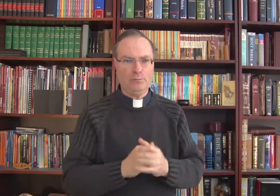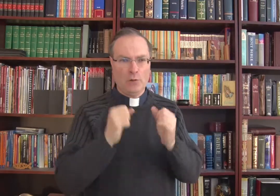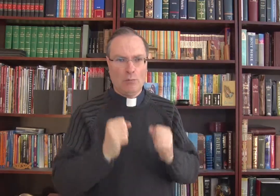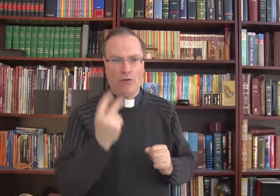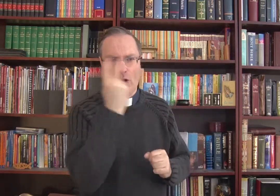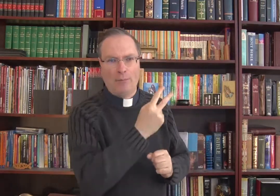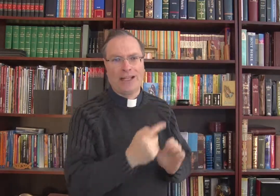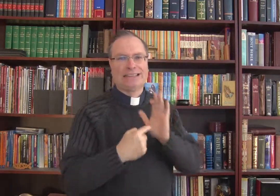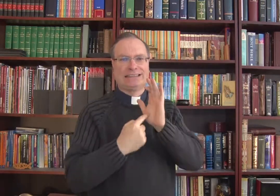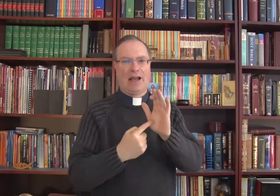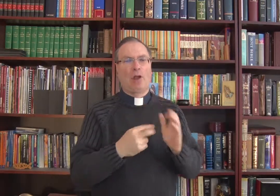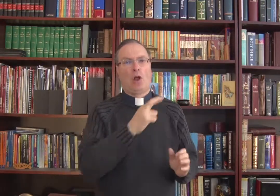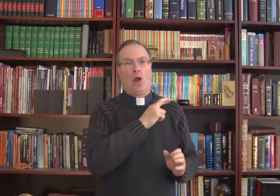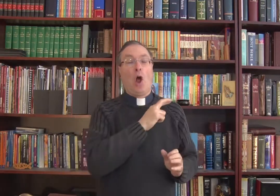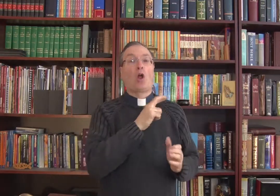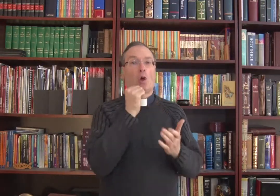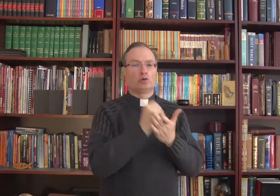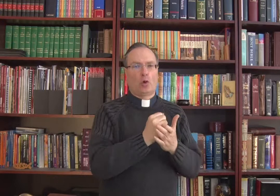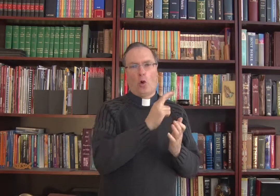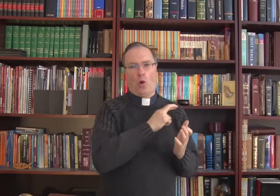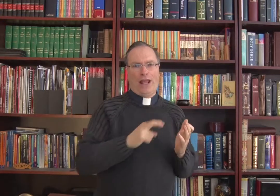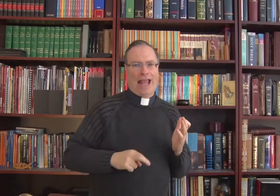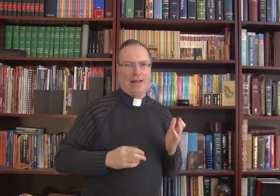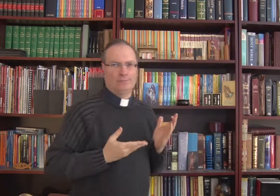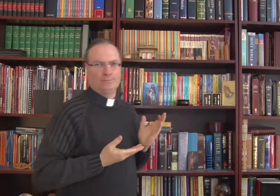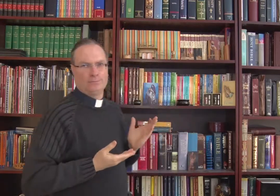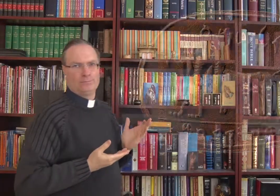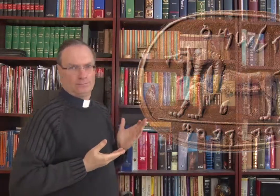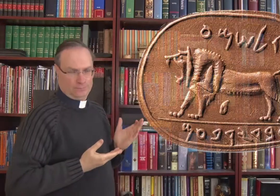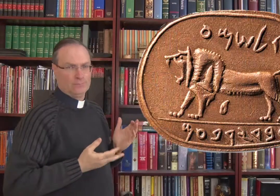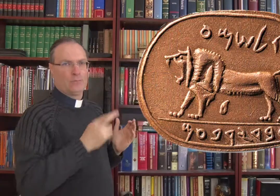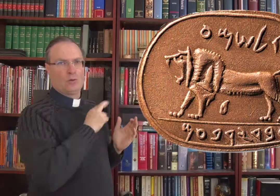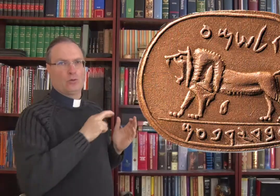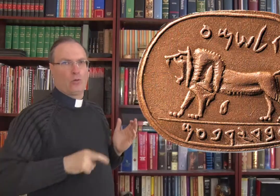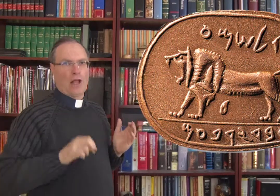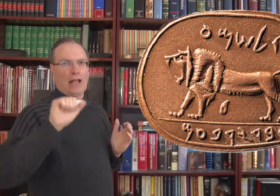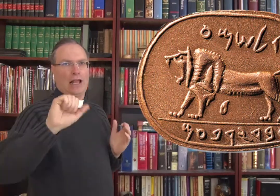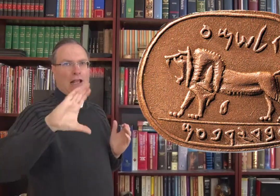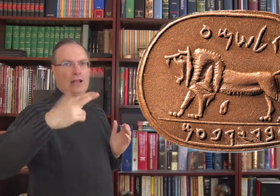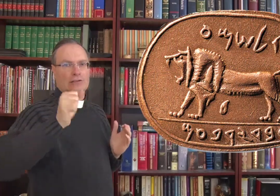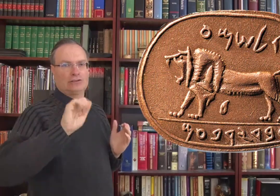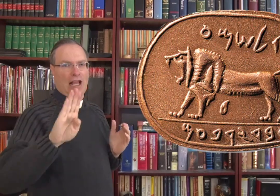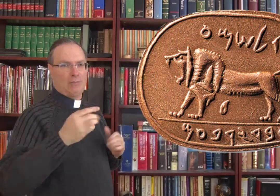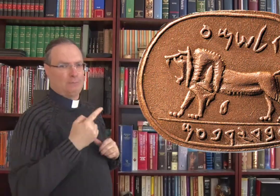On peut voir un exemple d’un sceau royal du roi Achab.